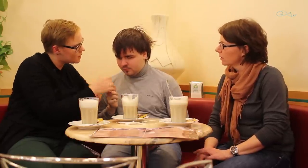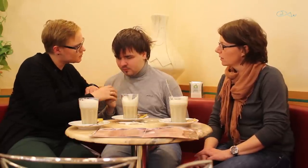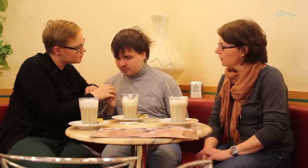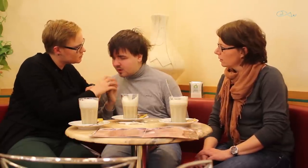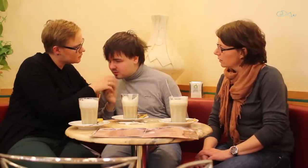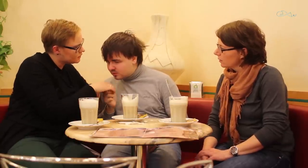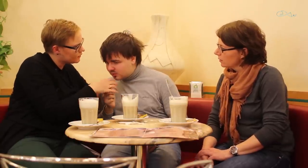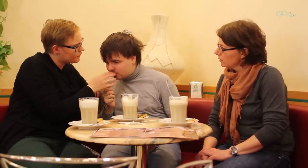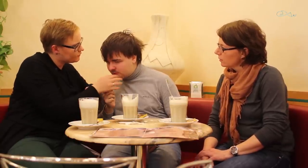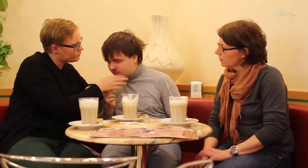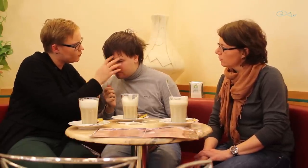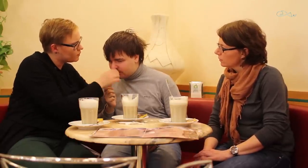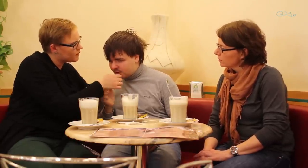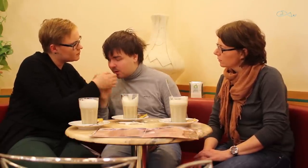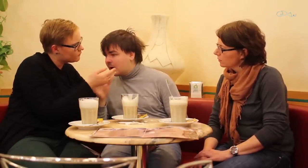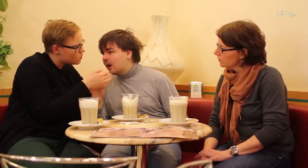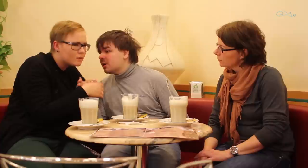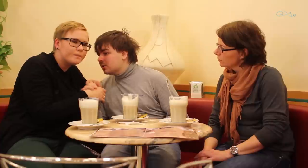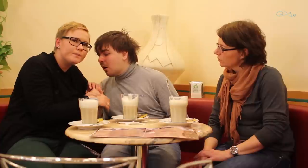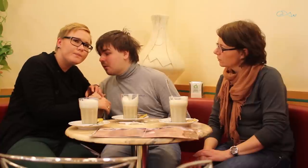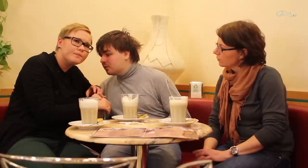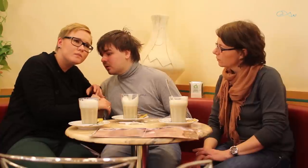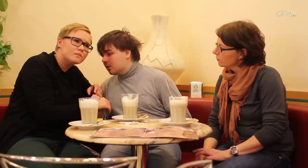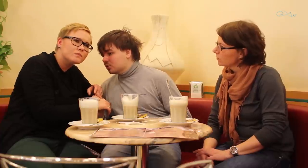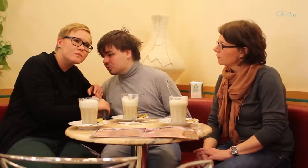Was? - FRAU: Wo siehst du das Licht? Kannst du das sagen?